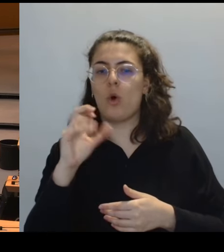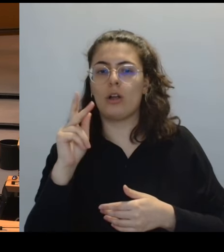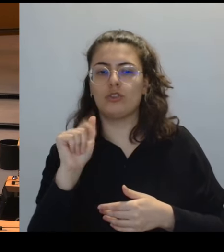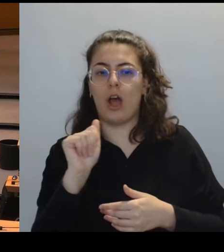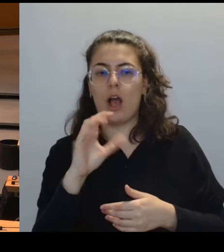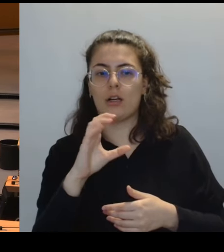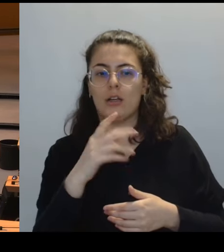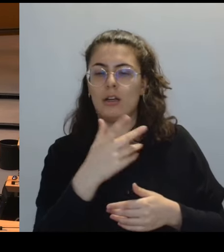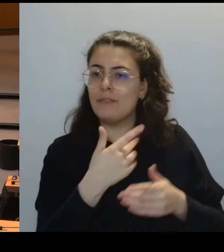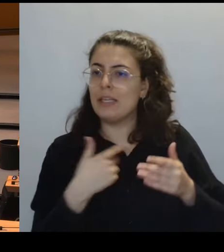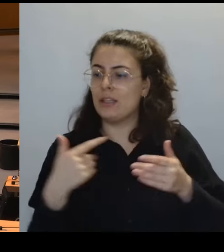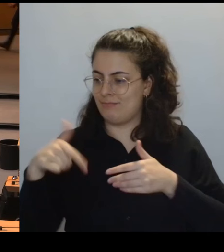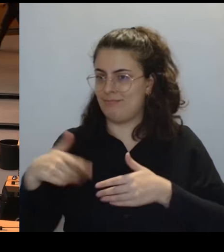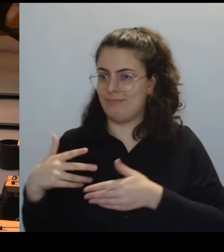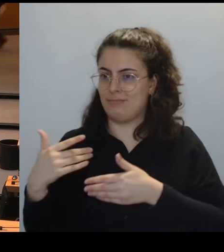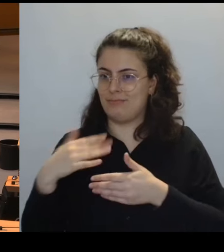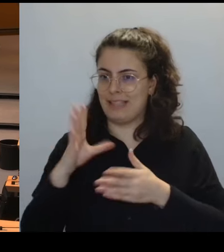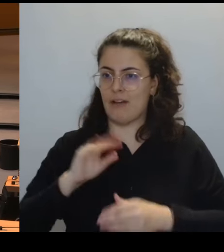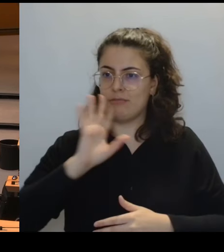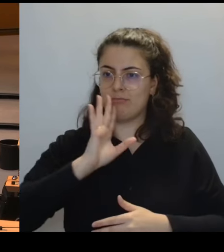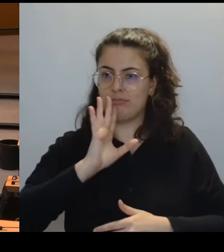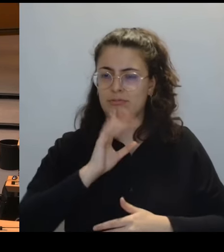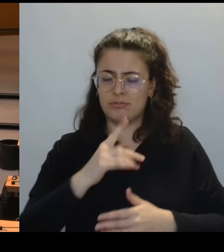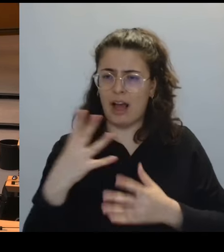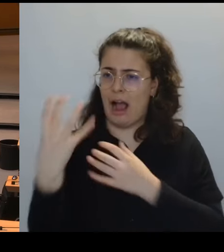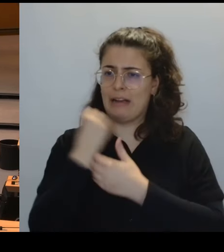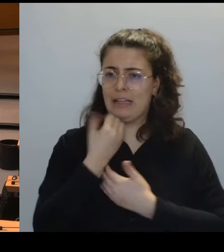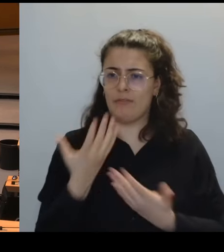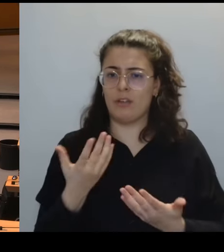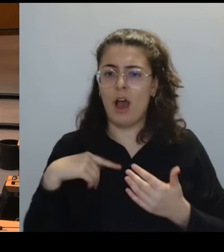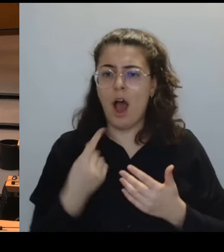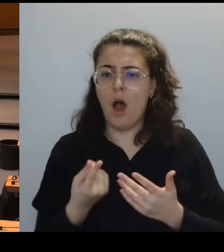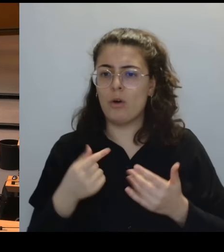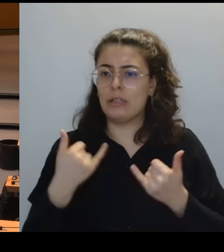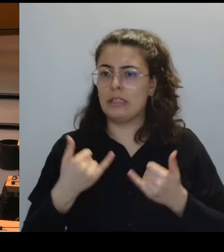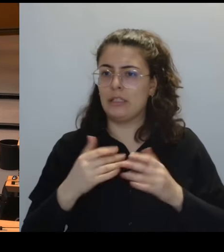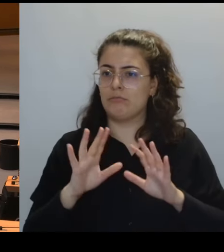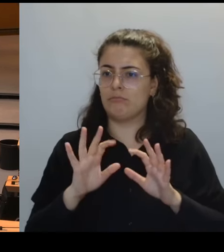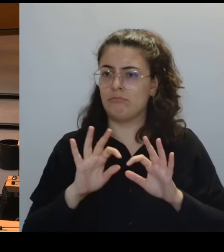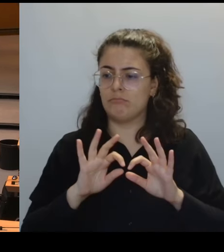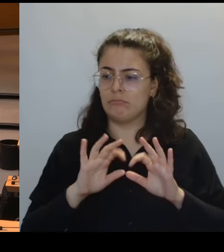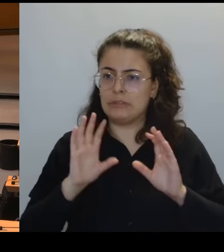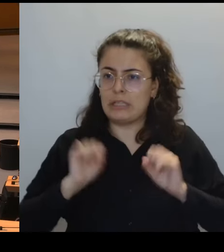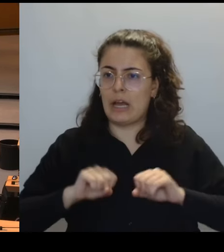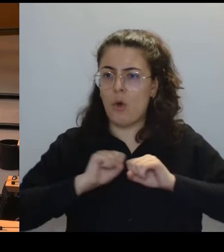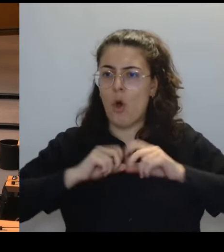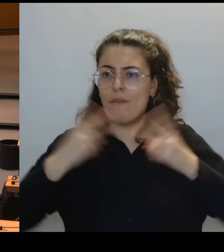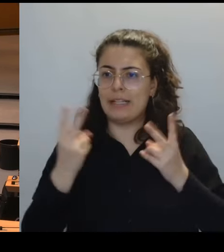er ihn hier auch öffentlich diffamiert hat. Und das, wo es in der Rederunde um Deportationspläne